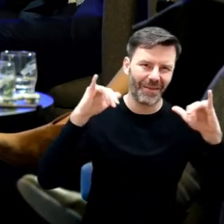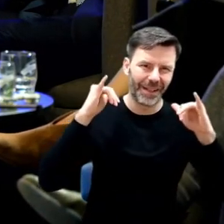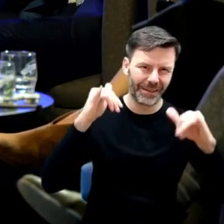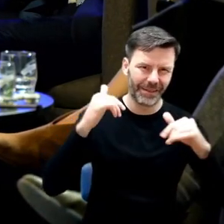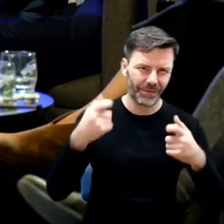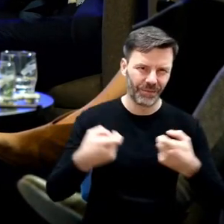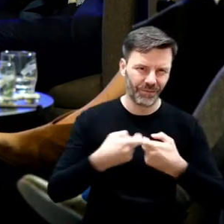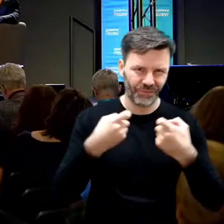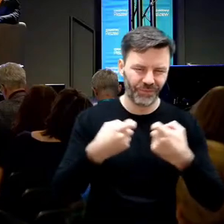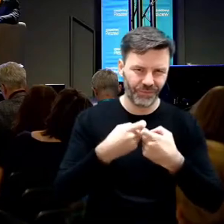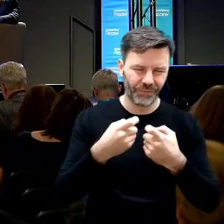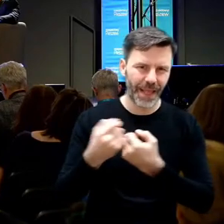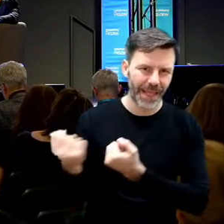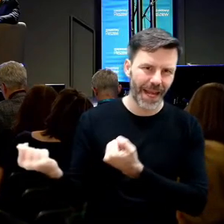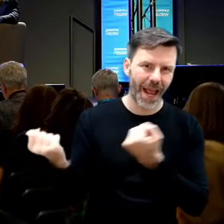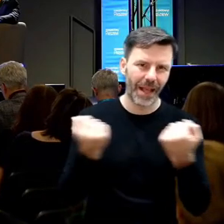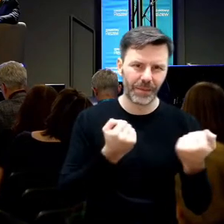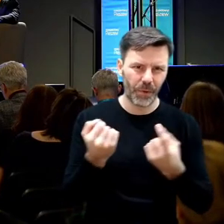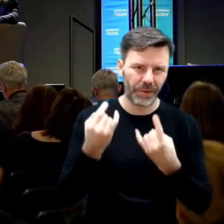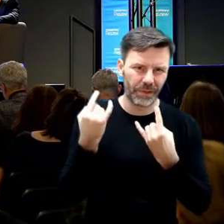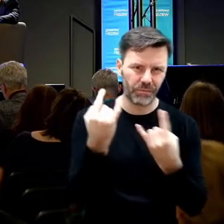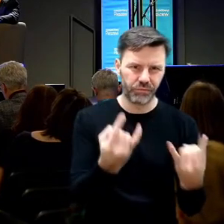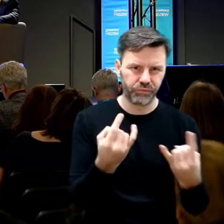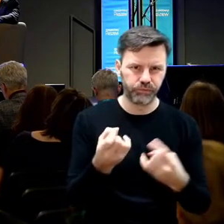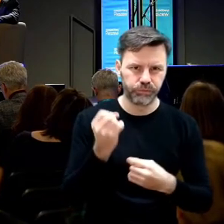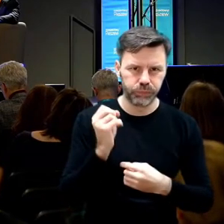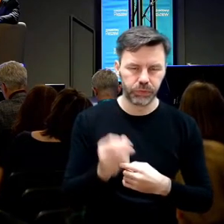Mówimy o sytuacji, kiedy wymagałaby inwestycja zablokowania na przykład głównej